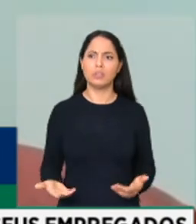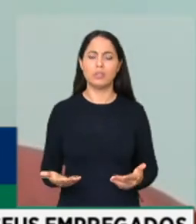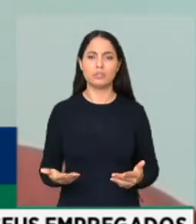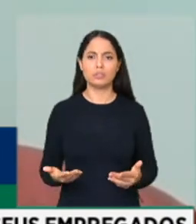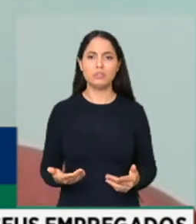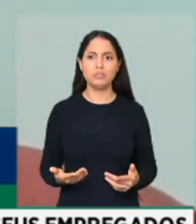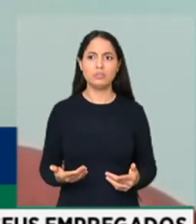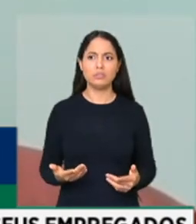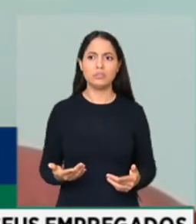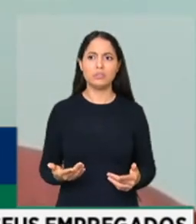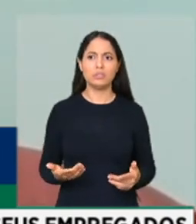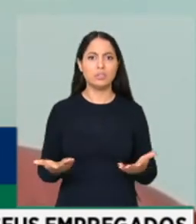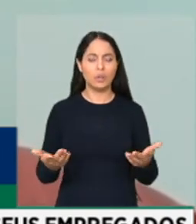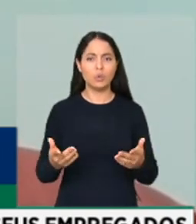DEU UM PRAZO PARA ANALISAR A REVERSÃO DESSA ENTREGA A